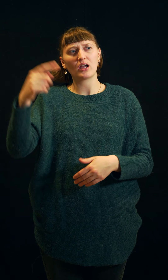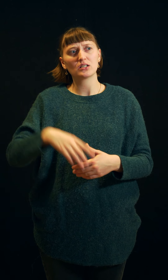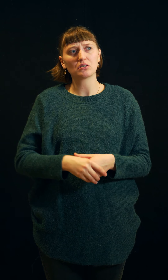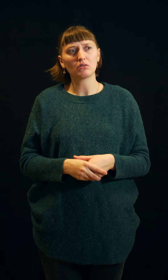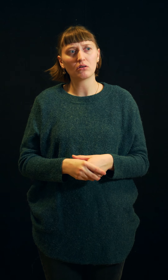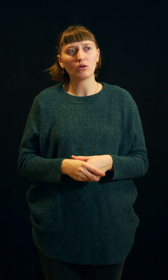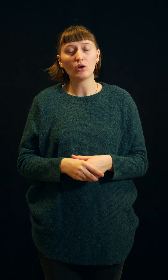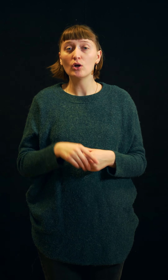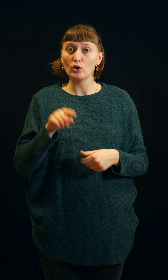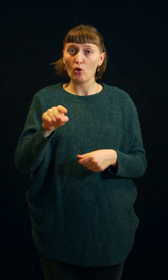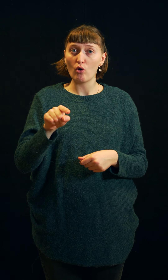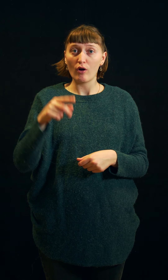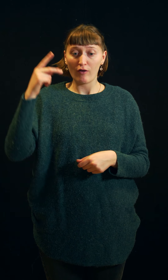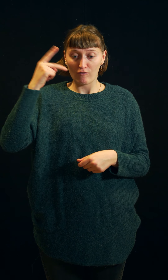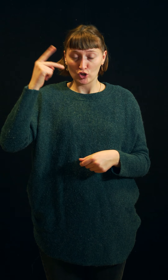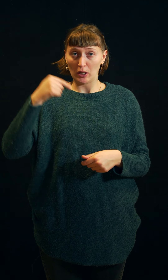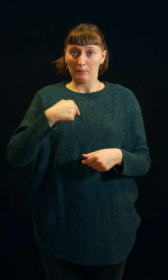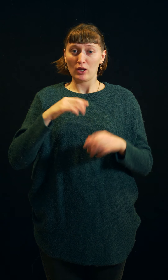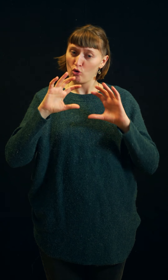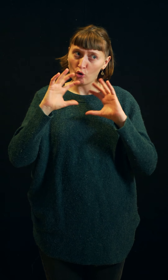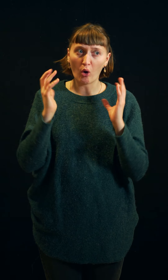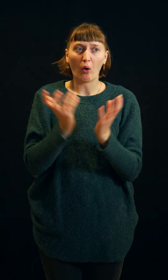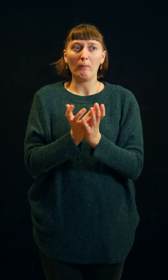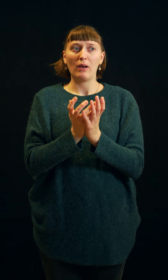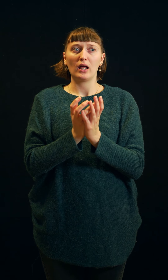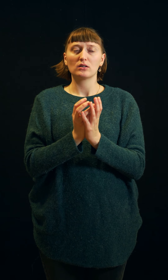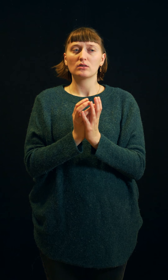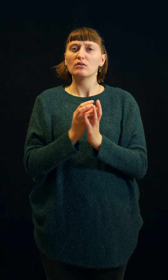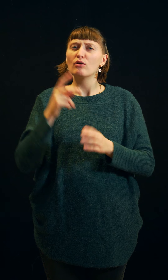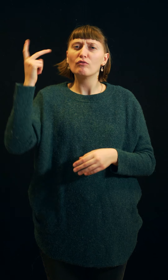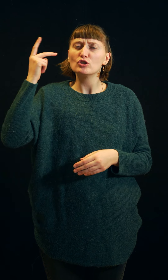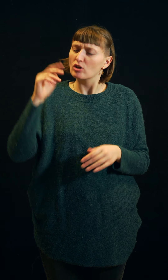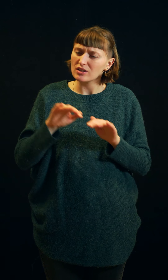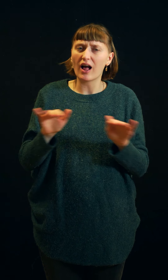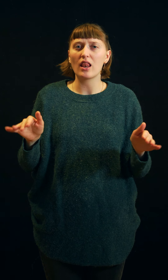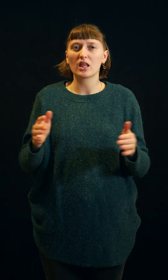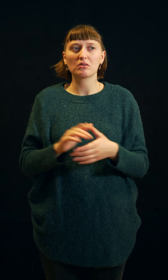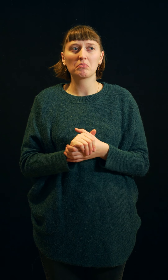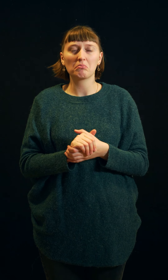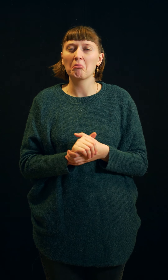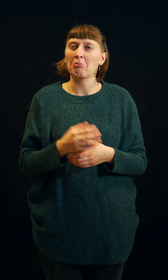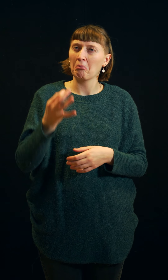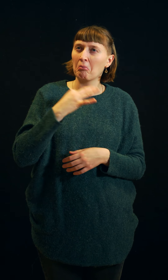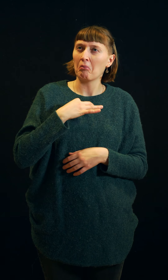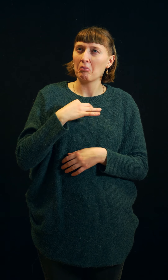[Du willst alles wissen und du verstehst mich komplett, du verstehst alles.]